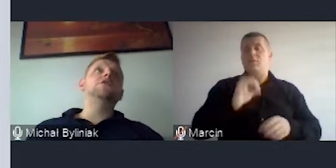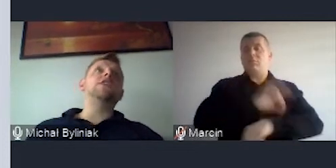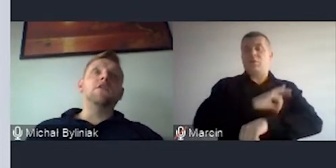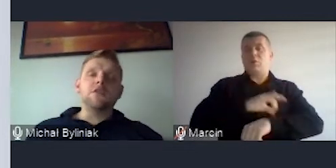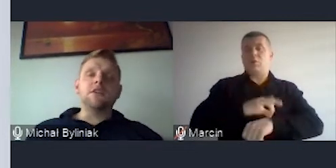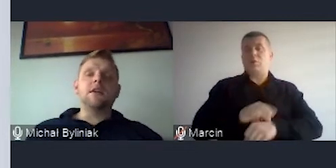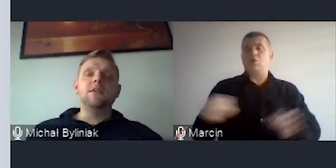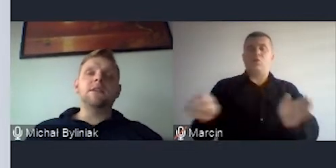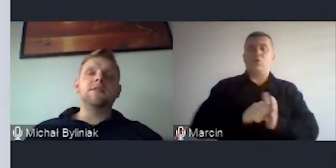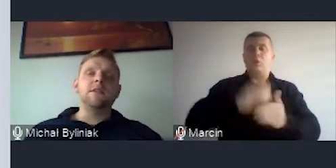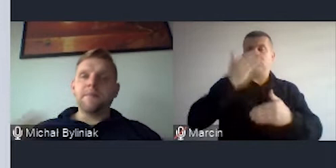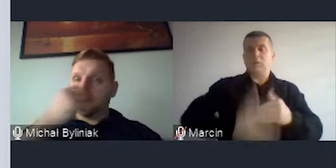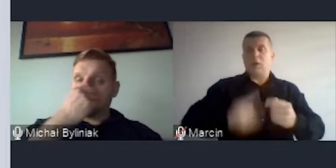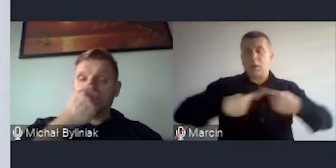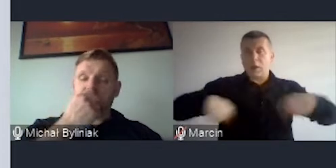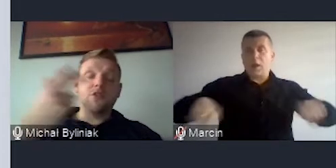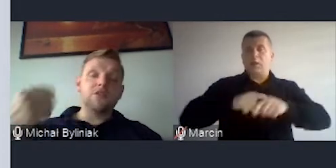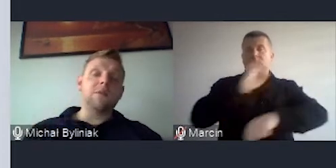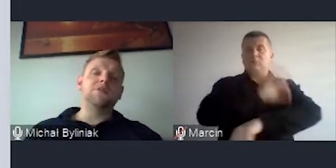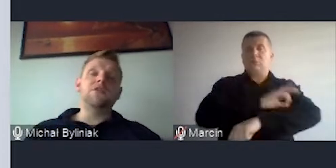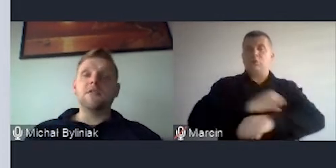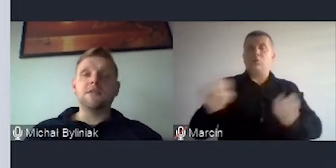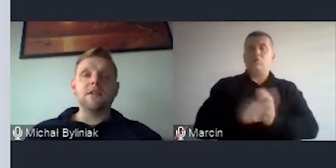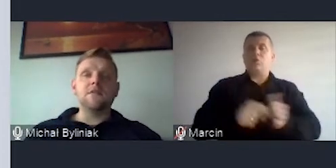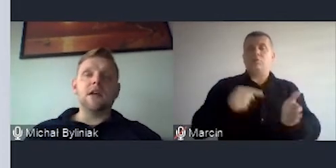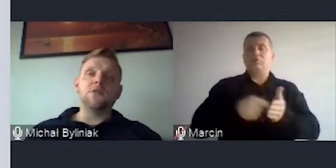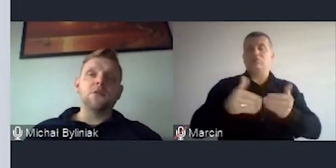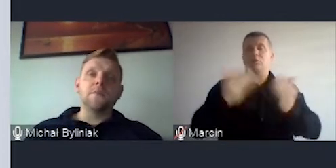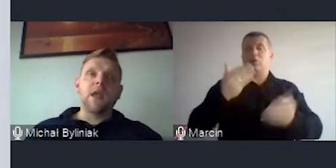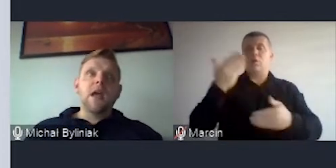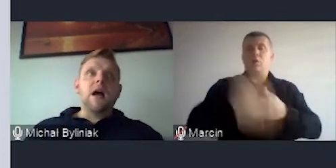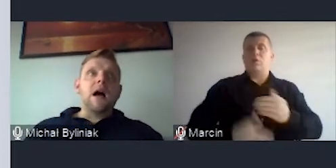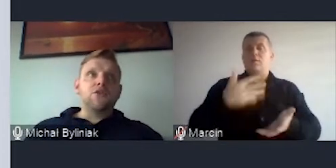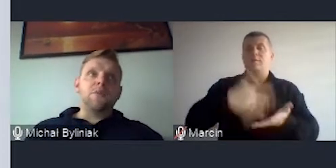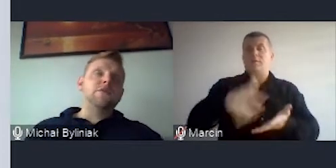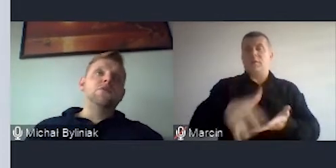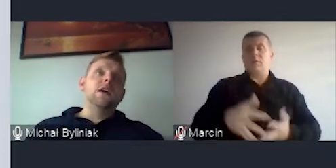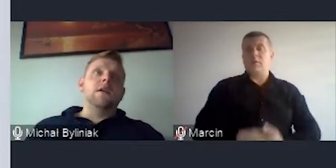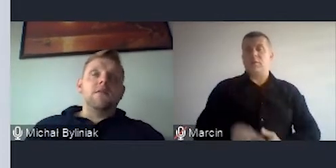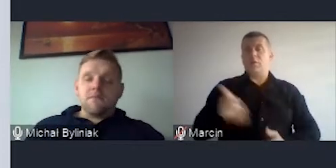czyli do zakończenia realizacji projektu do dnia poniesienia ostatniego wydatku, a to powoduje,